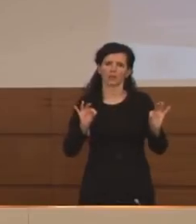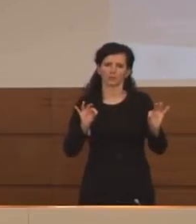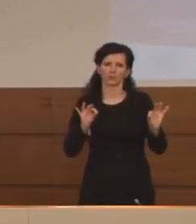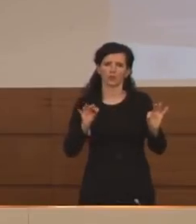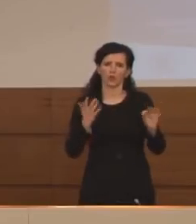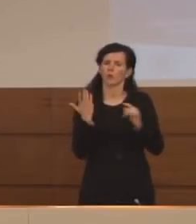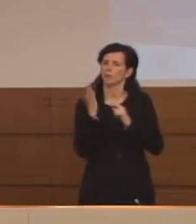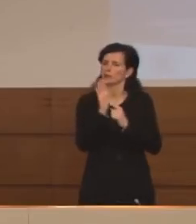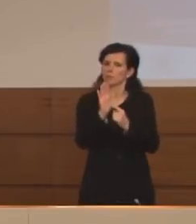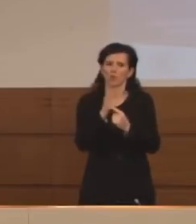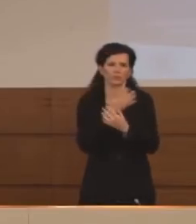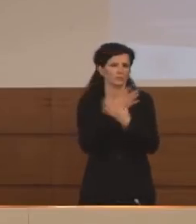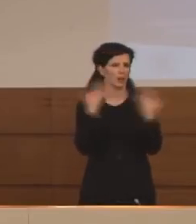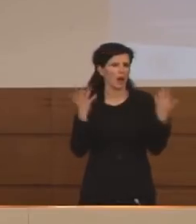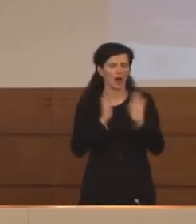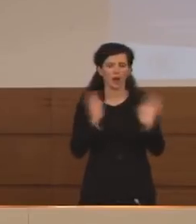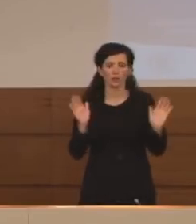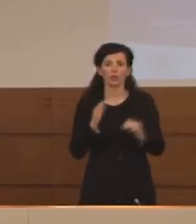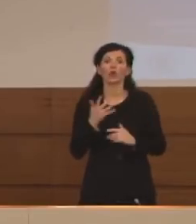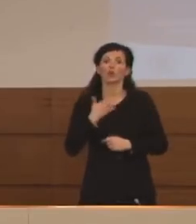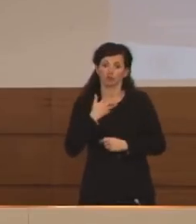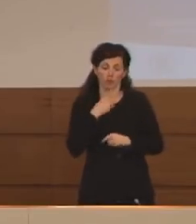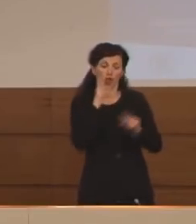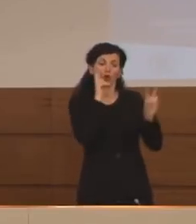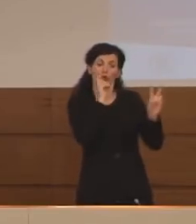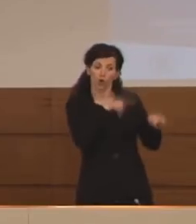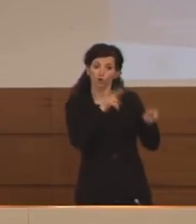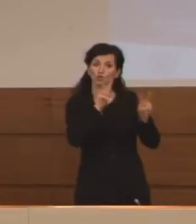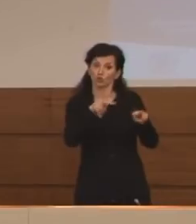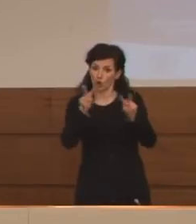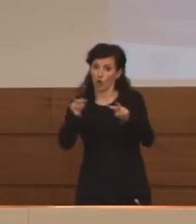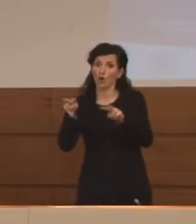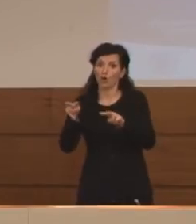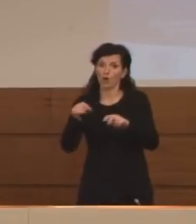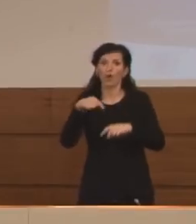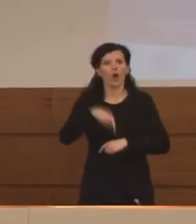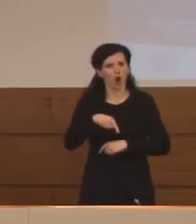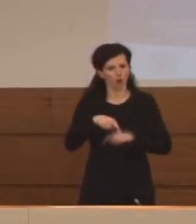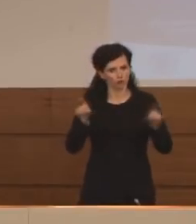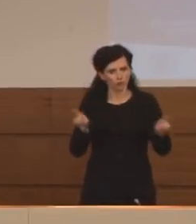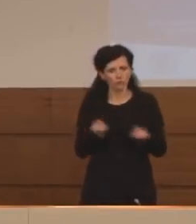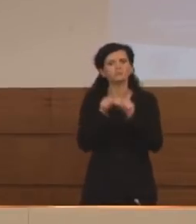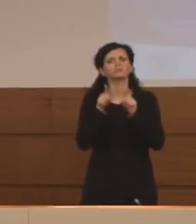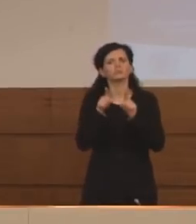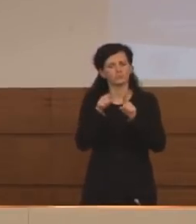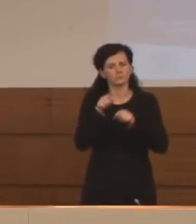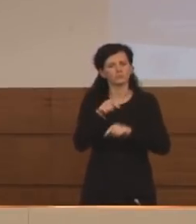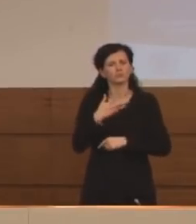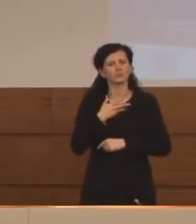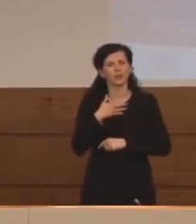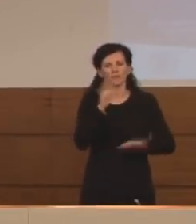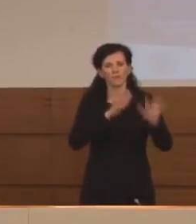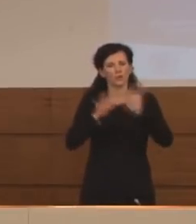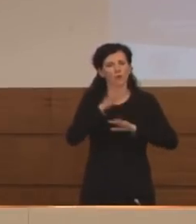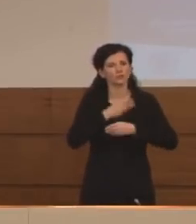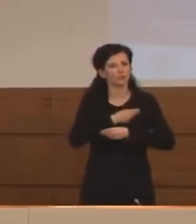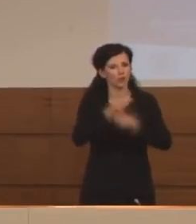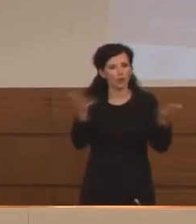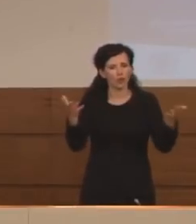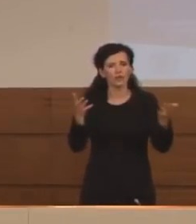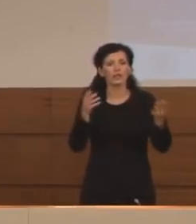C'è anche un'attività di controllo cospicuo, l'avete visto, anche oggi sono stati diffusi i dati dei controlli.